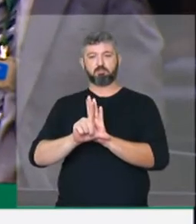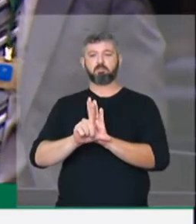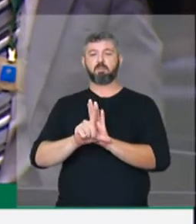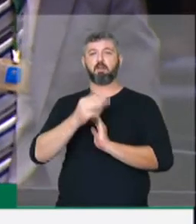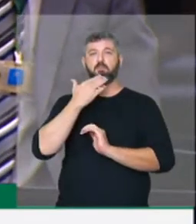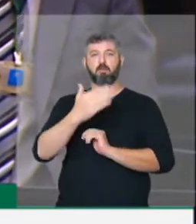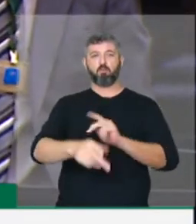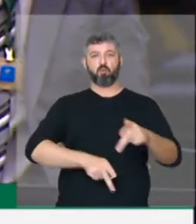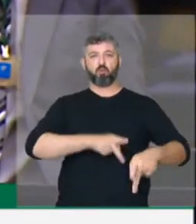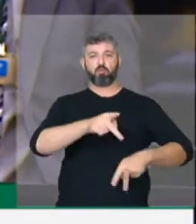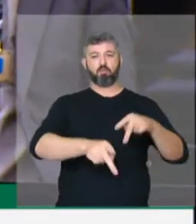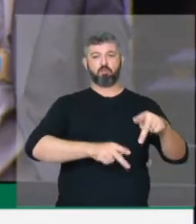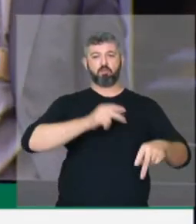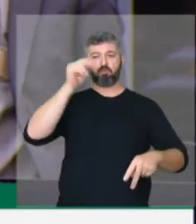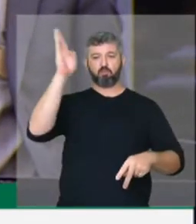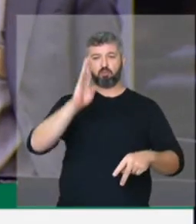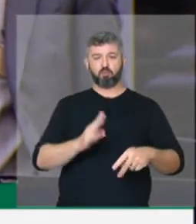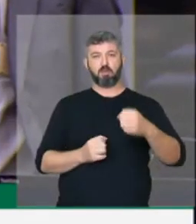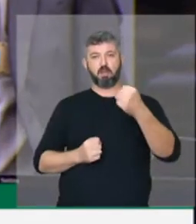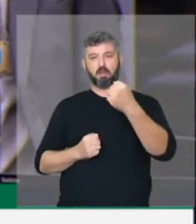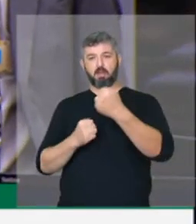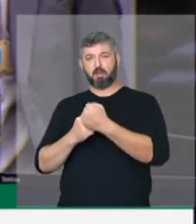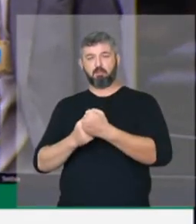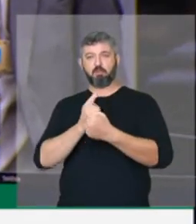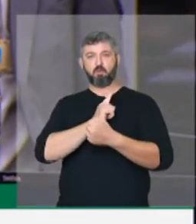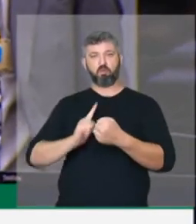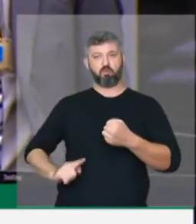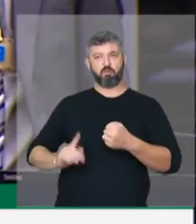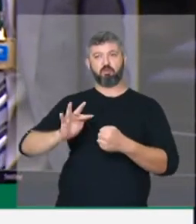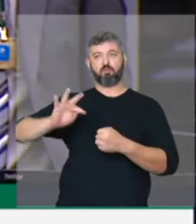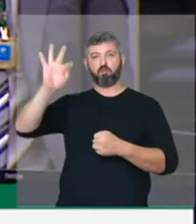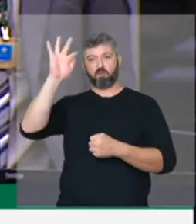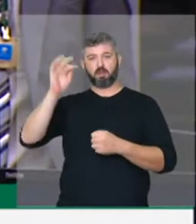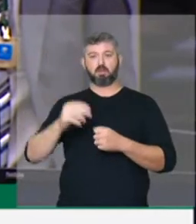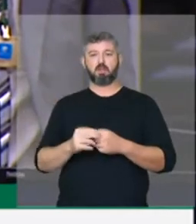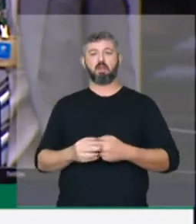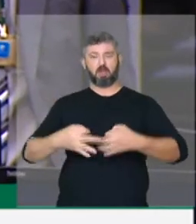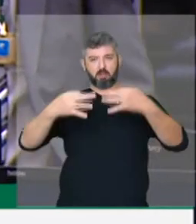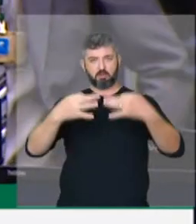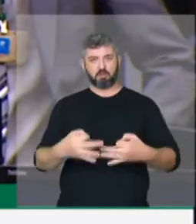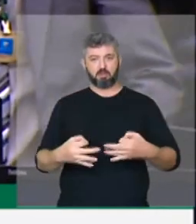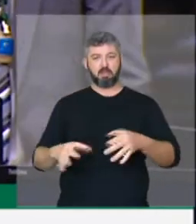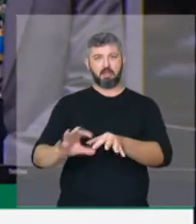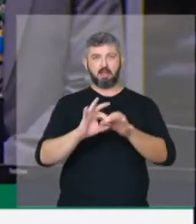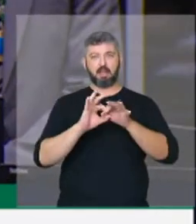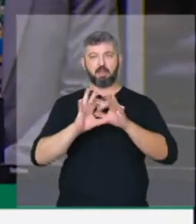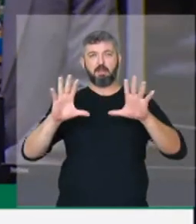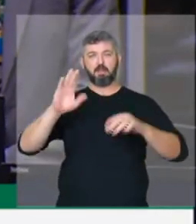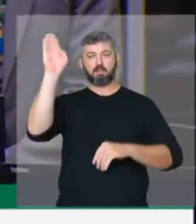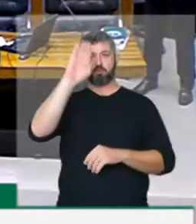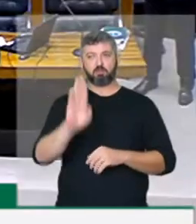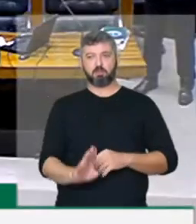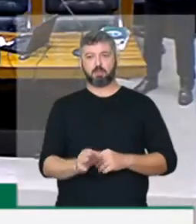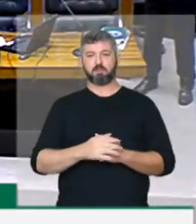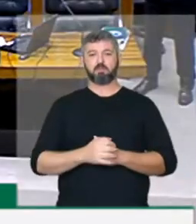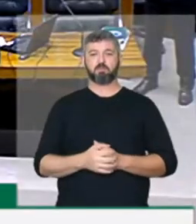BEM GERAL DO POVO BRASILEIRO SUSTENTAR A UNIÃO, A INTEGRIDADE E A INDEPENDÊNCIA DO BRASIL. -- [MÁRCIO SALEMA]: